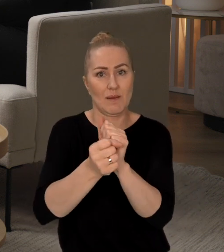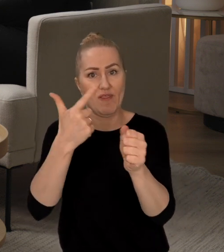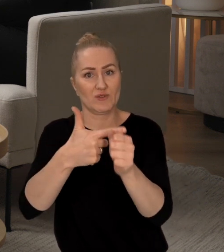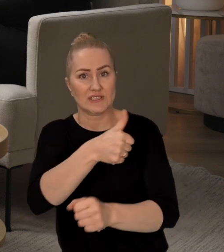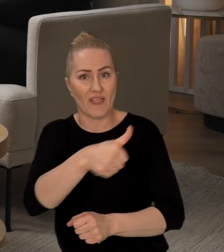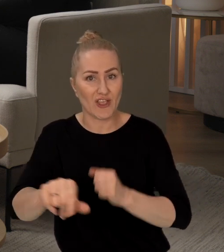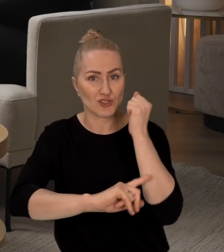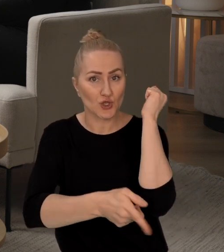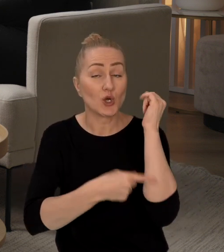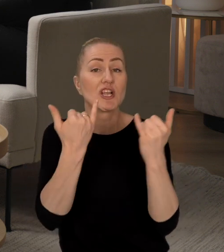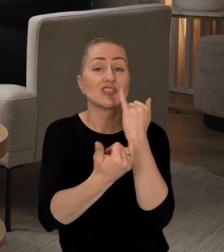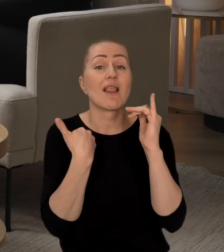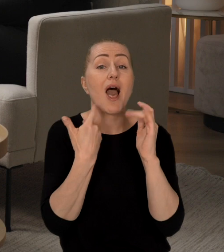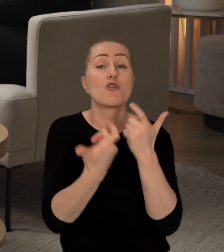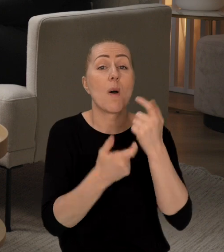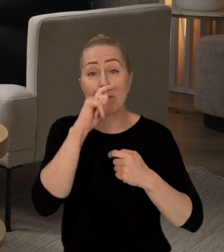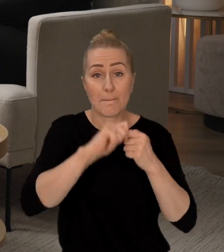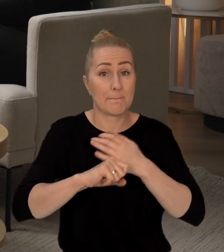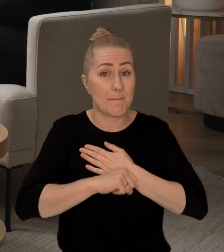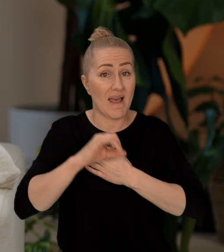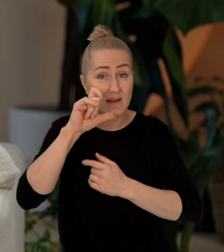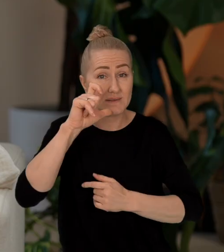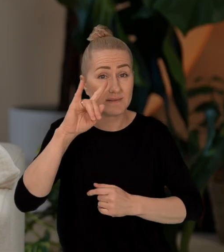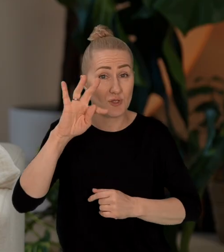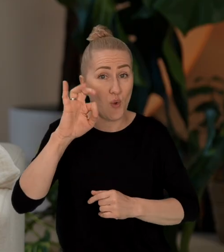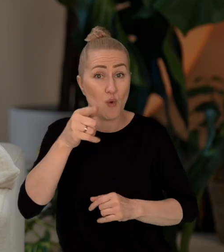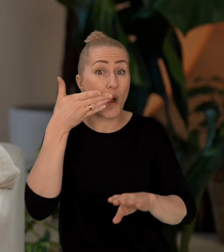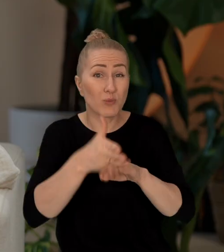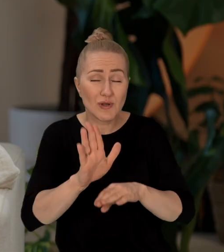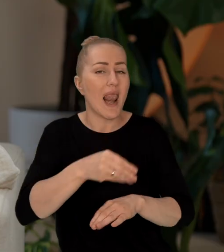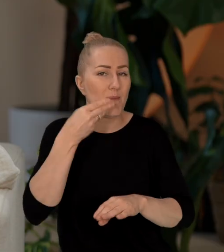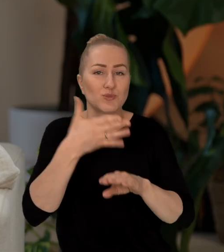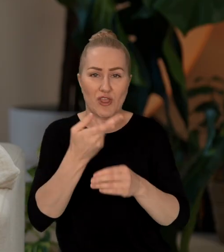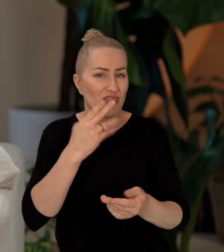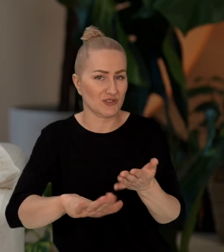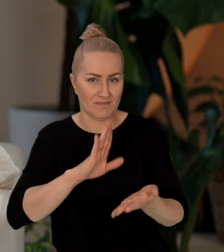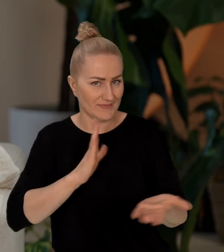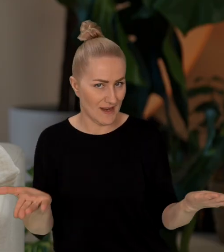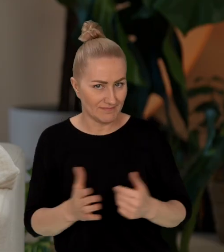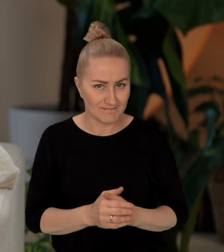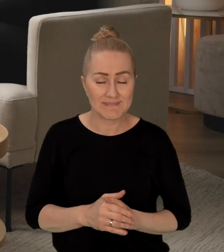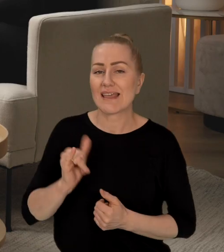pobierzemy tą cytologię, to lepiej później niż wcale. Jak mamy przygotować się do cytologii?